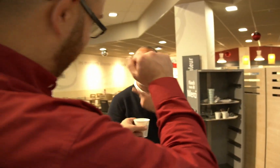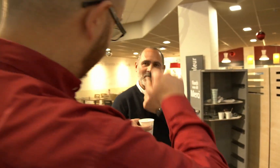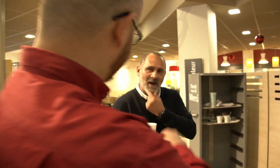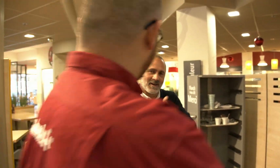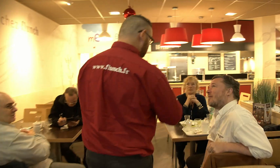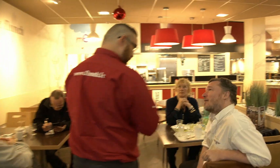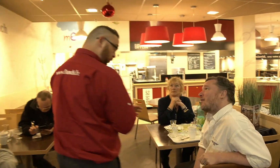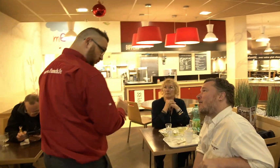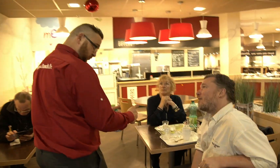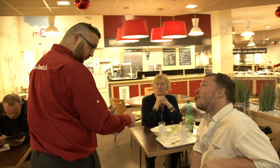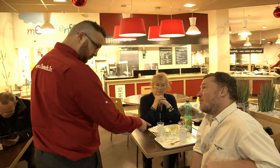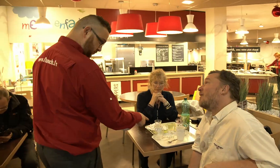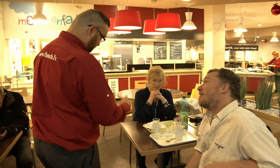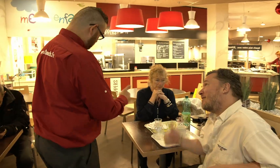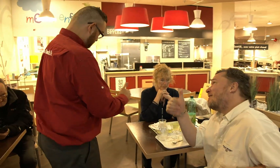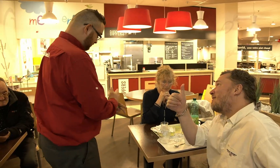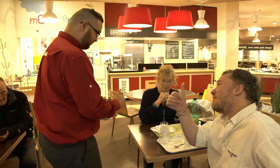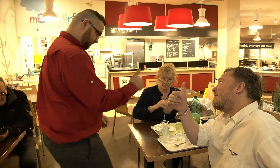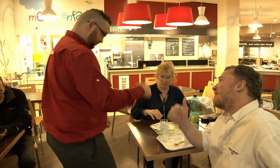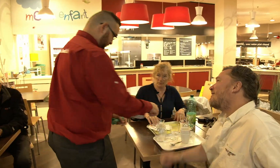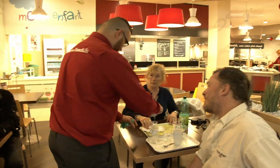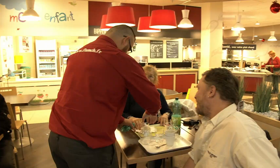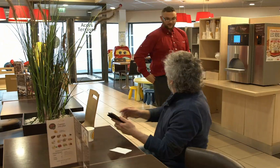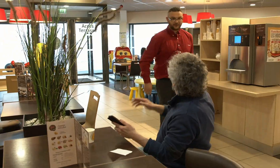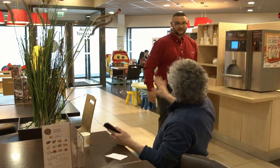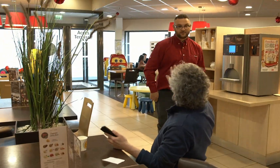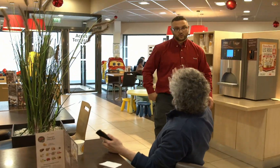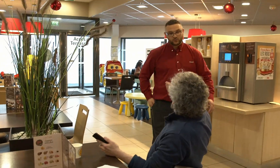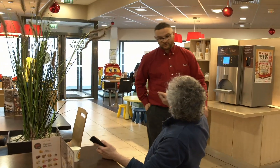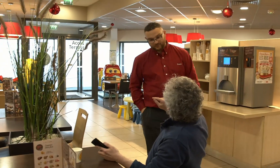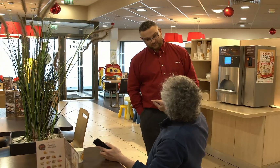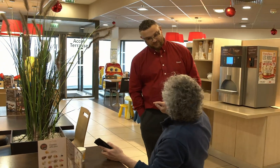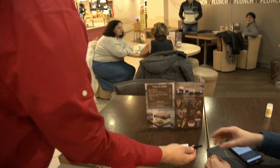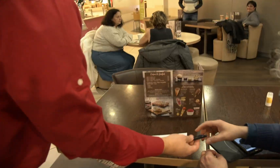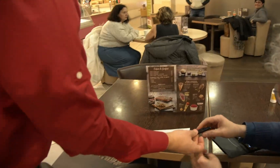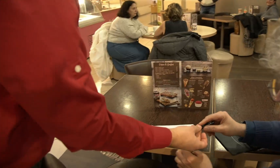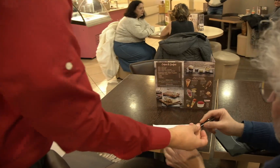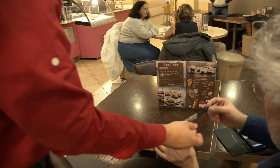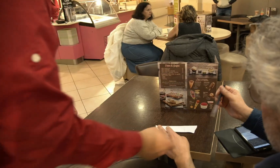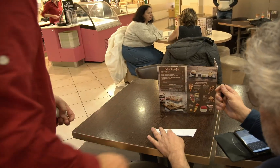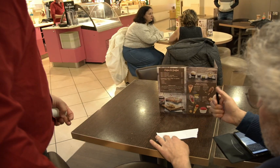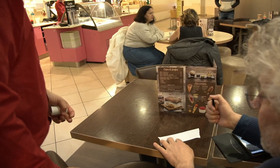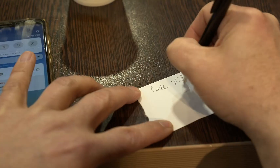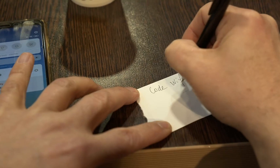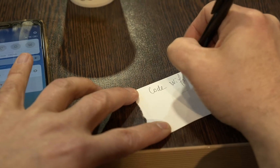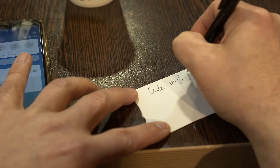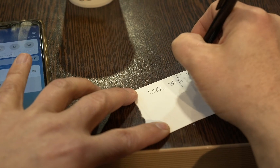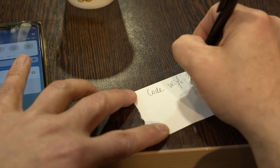Ils comprennent vite que je peux les aider à trouver du sucre, leur indiquer où se situent les toilettes, ou encore les aider à entrer le code wifi sur leur téléphone. Certains me demandent